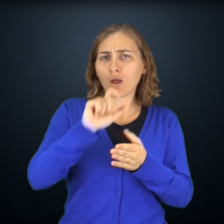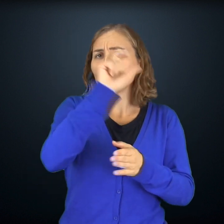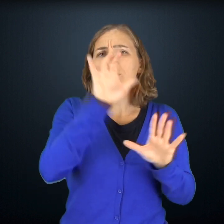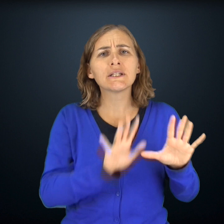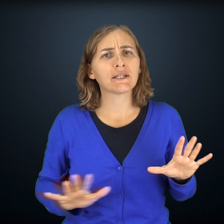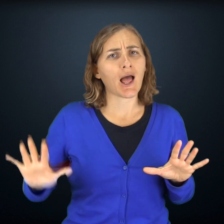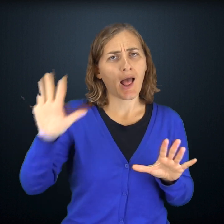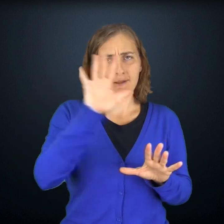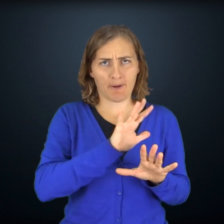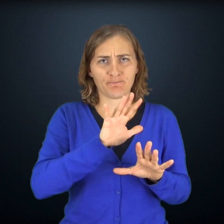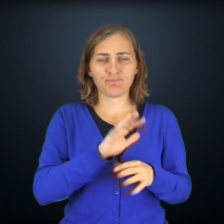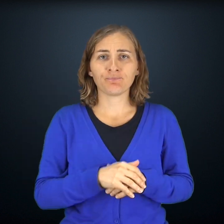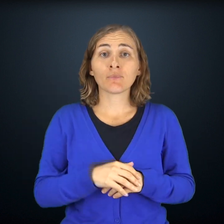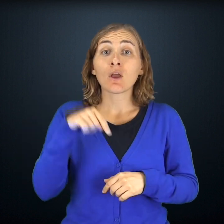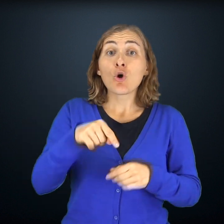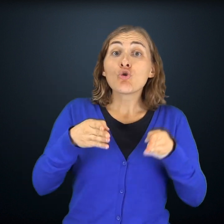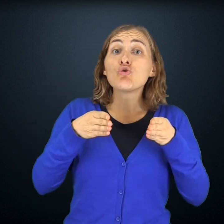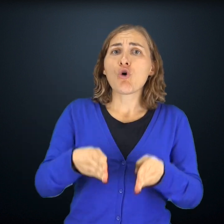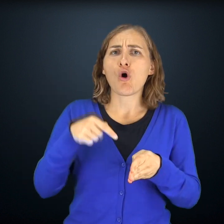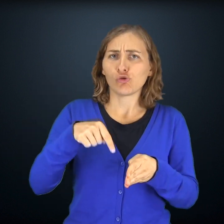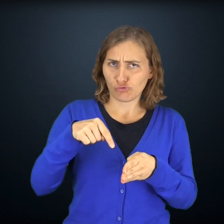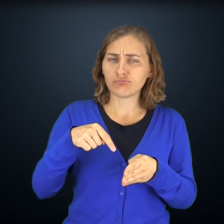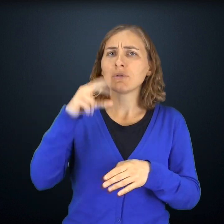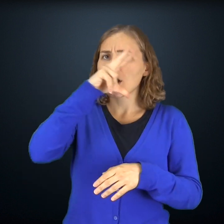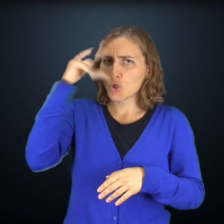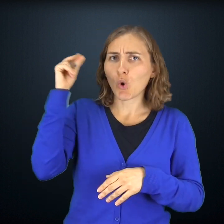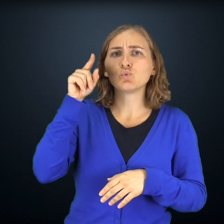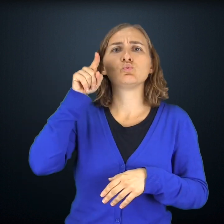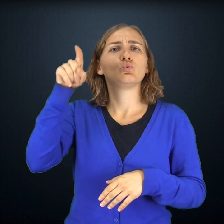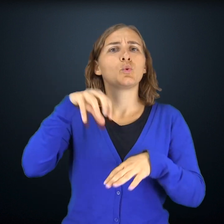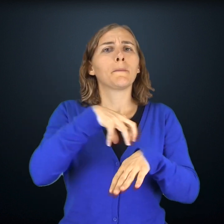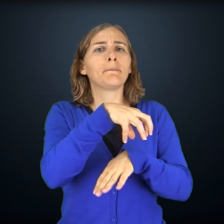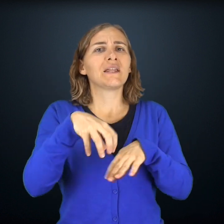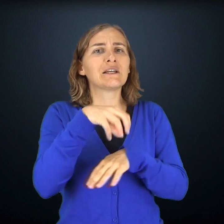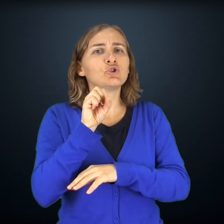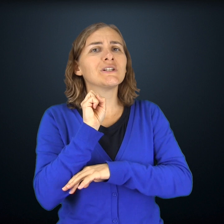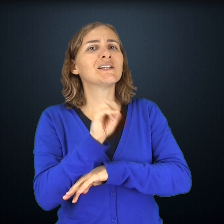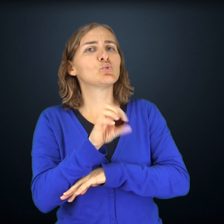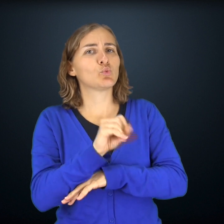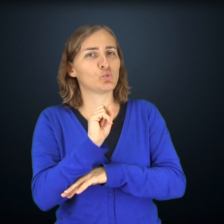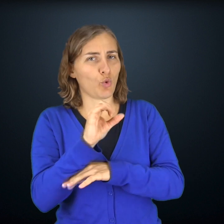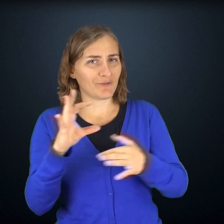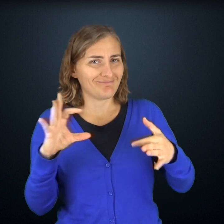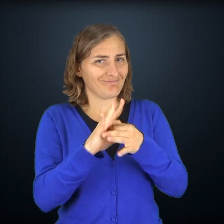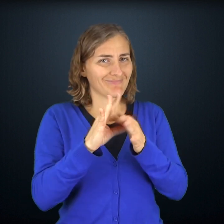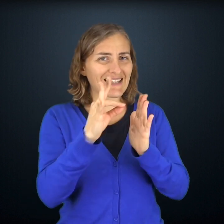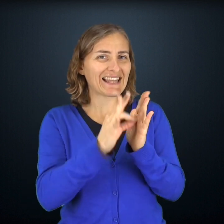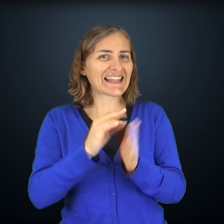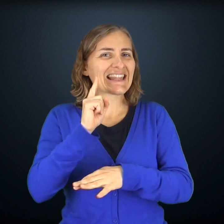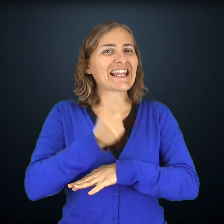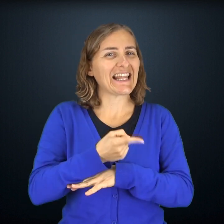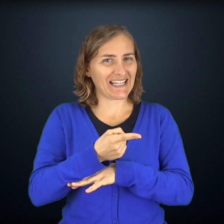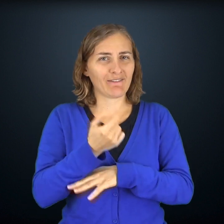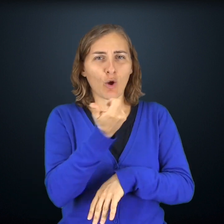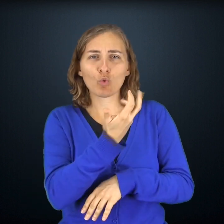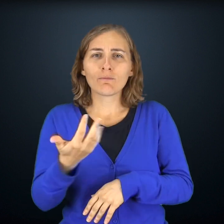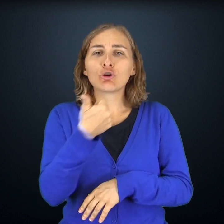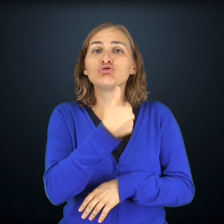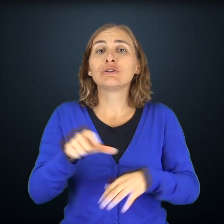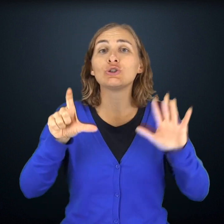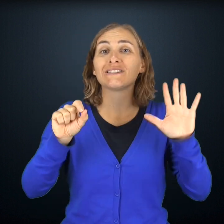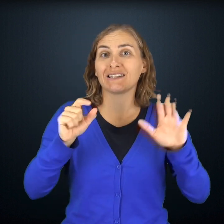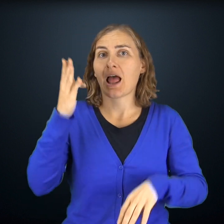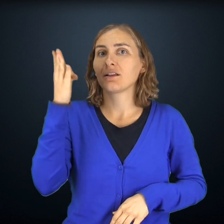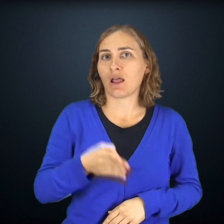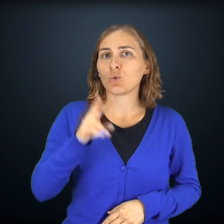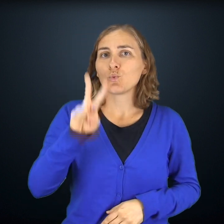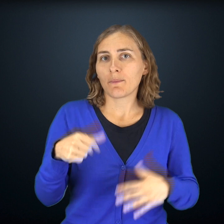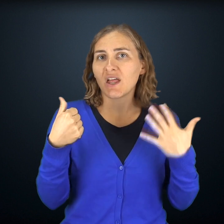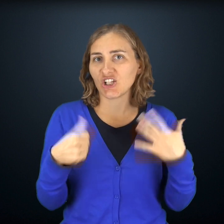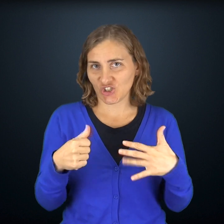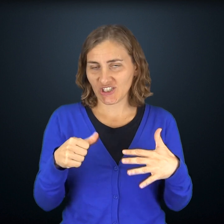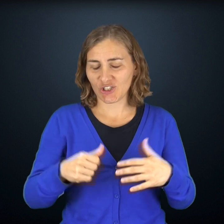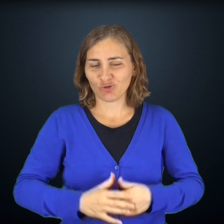proveniente da tutta Italia e riconosciuto dal Ministero dell’Istruzione ai sensi della Direttiva 170/2016.